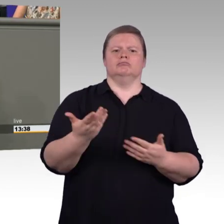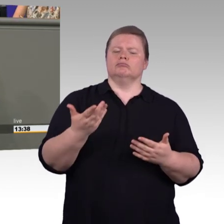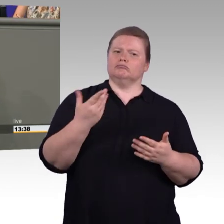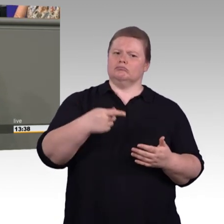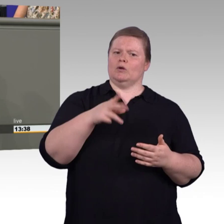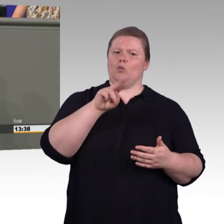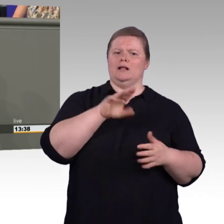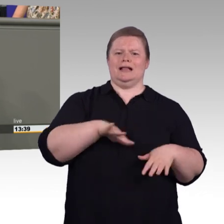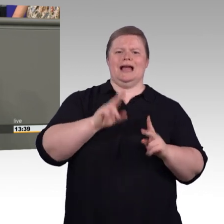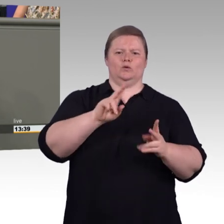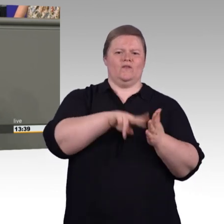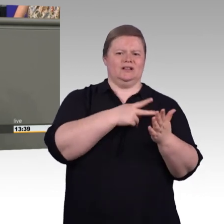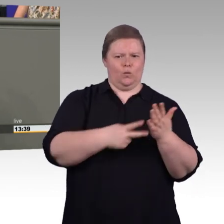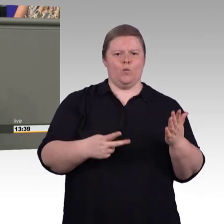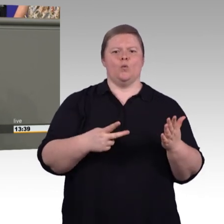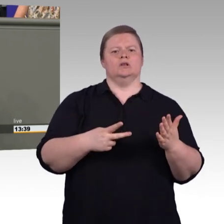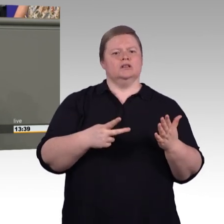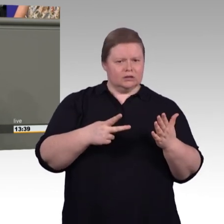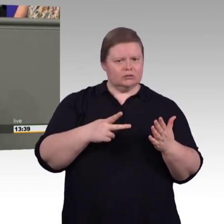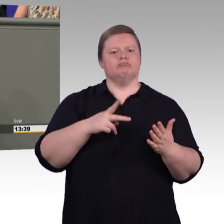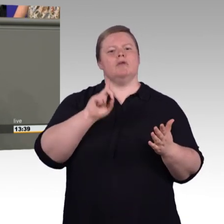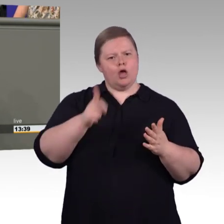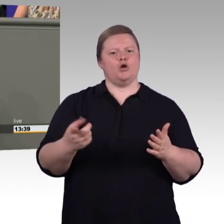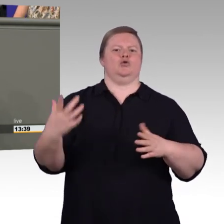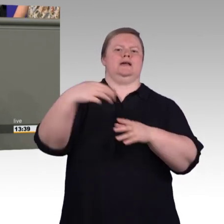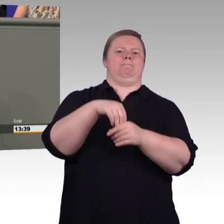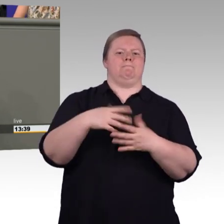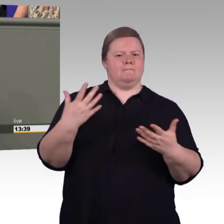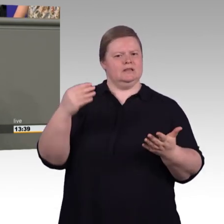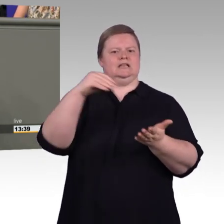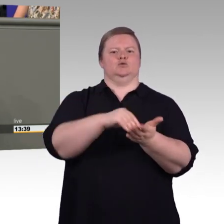bestehenden Artikel 6 unseres Grundgesetzes